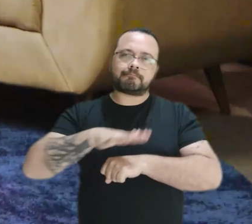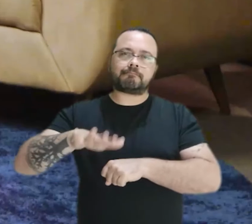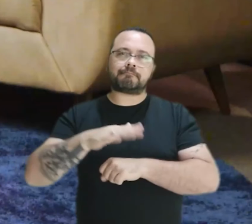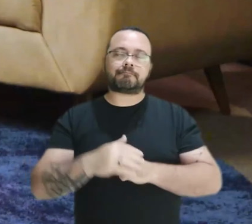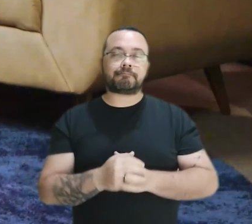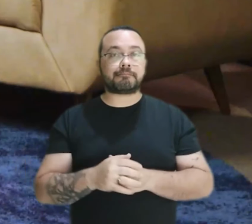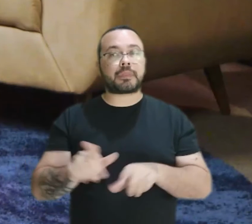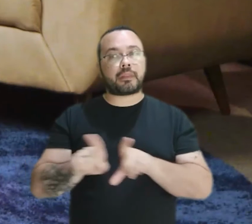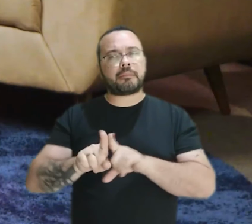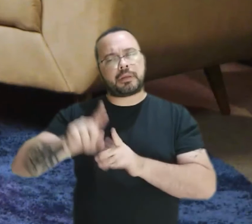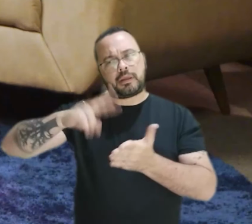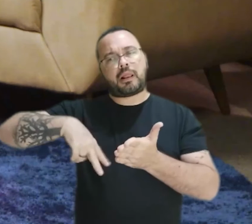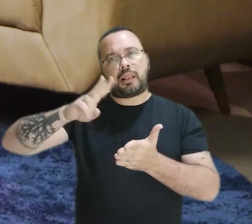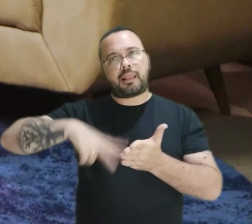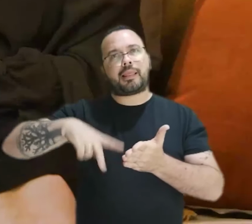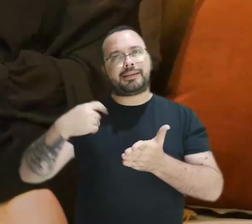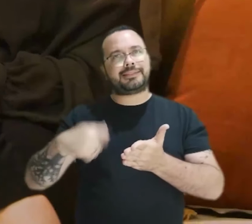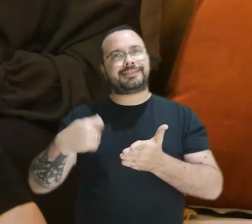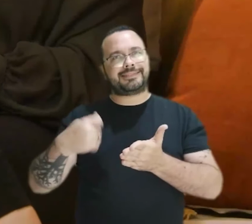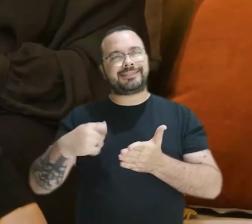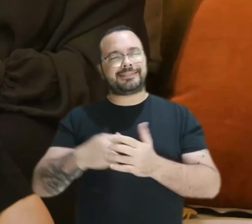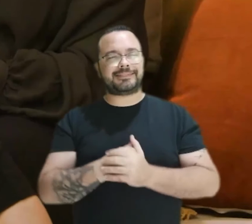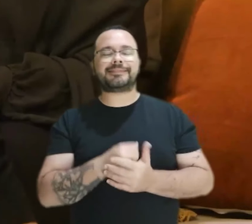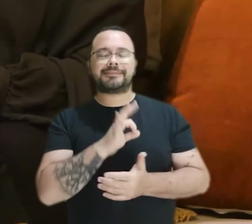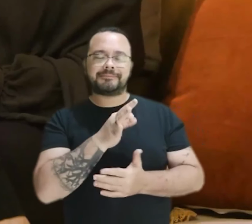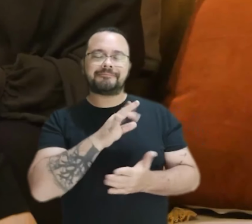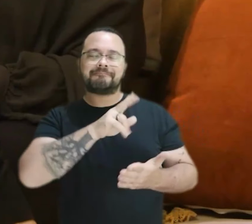E ler bastante também. Ler bastante, escutar...